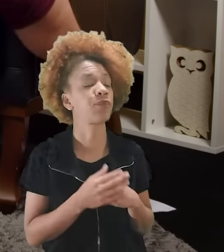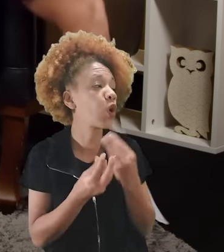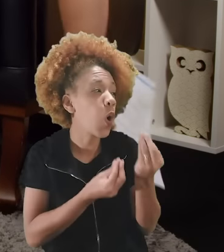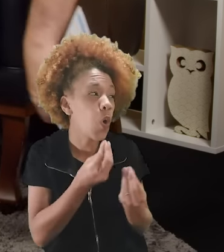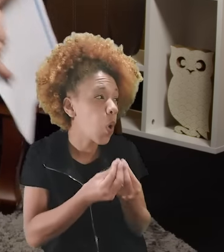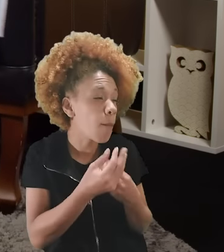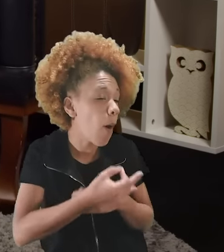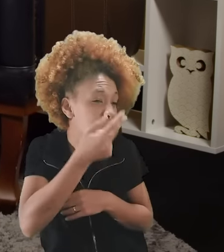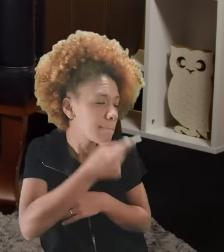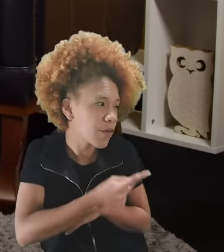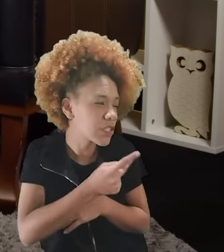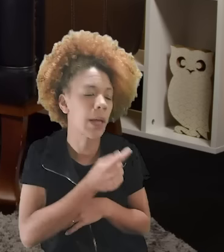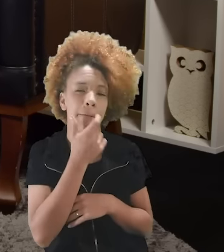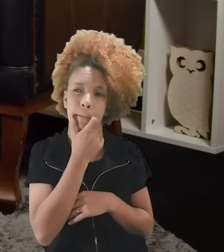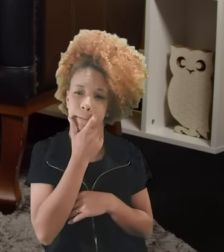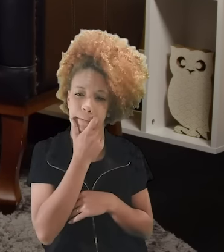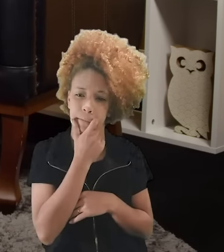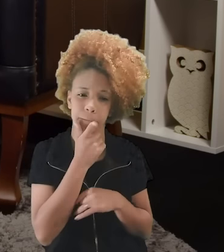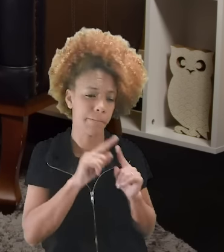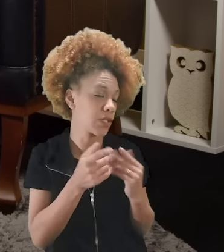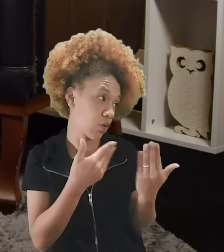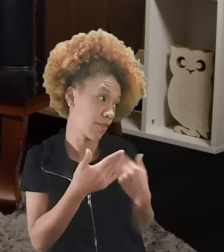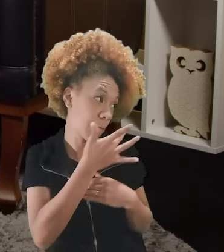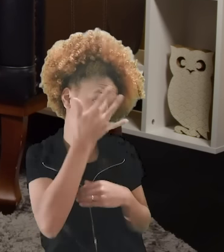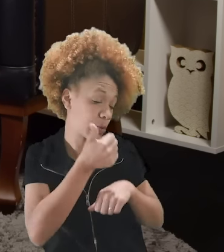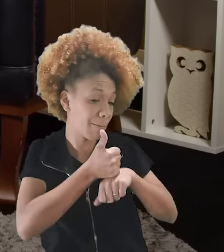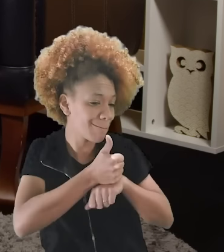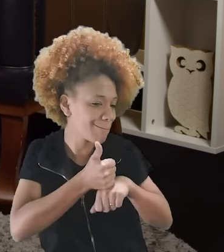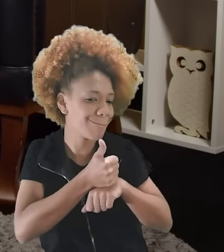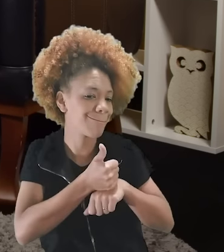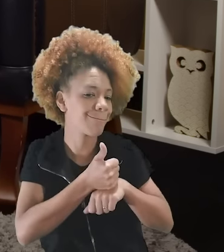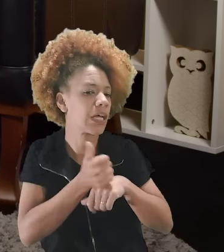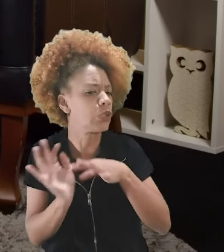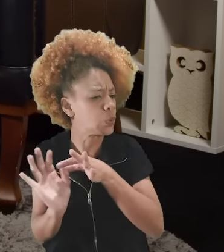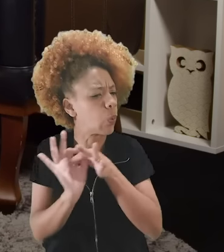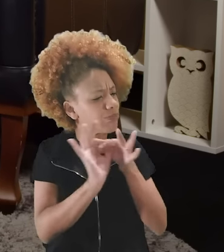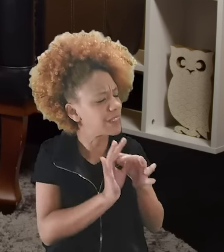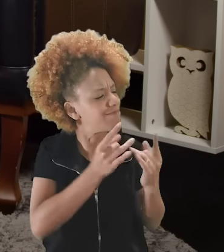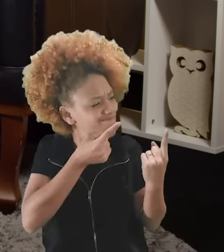é que fica para você eu tô falando com uma pessoa que tem uma das profissões mais contestadas por